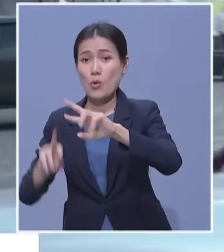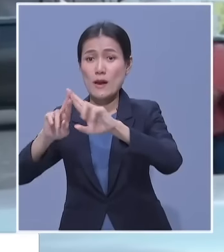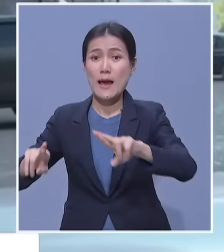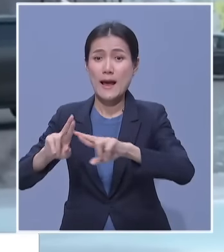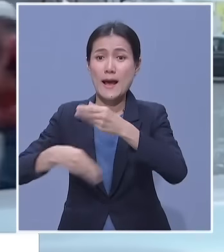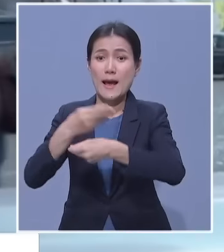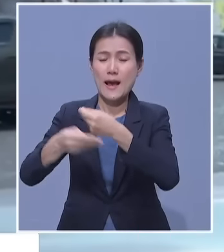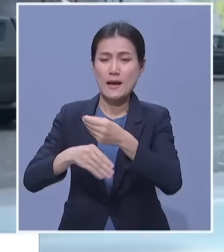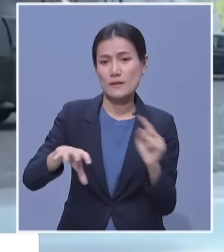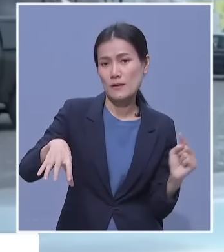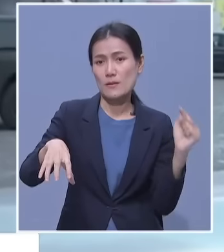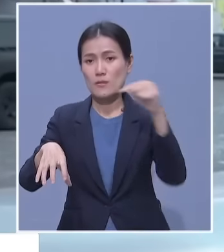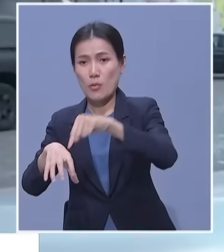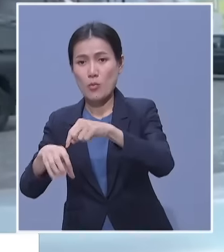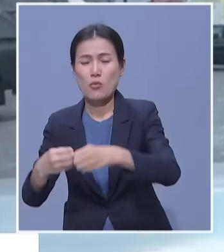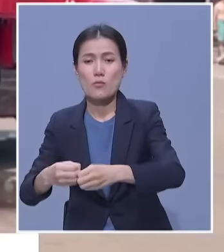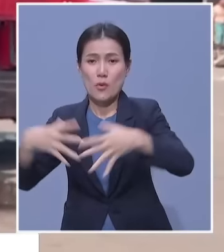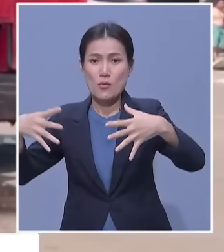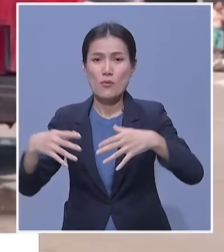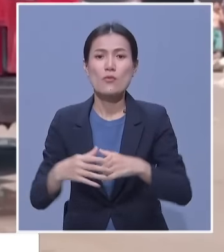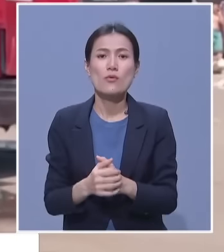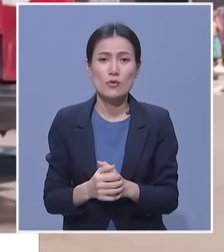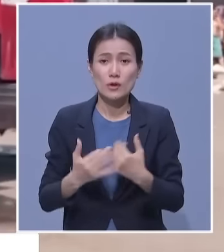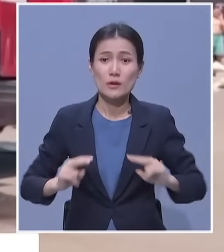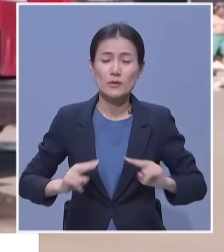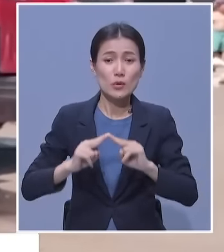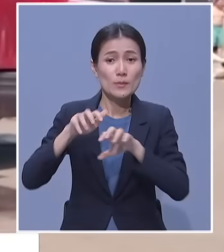เมือง คอสติกโดยกระทรวงมหาดไทยยูเครนรายงานค่ะ